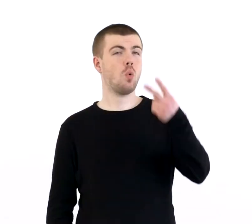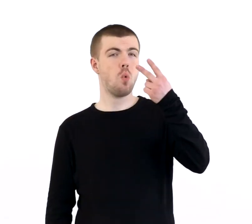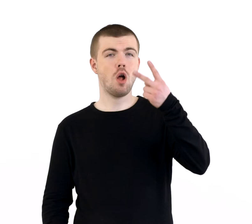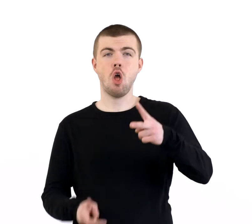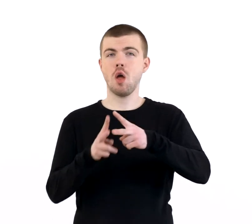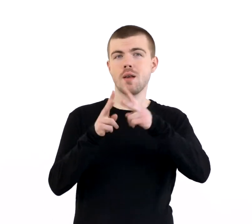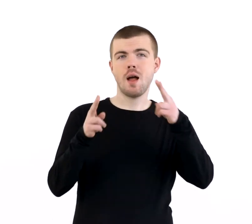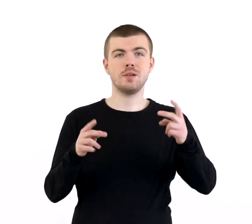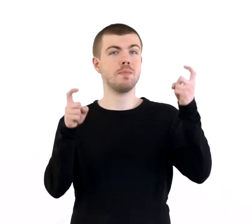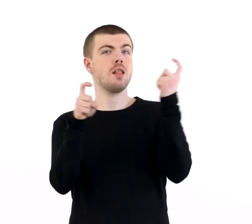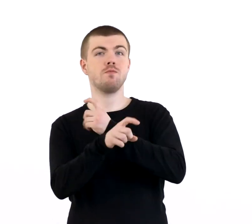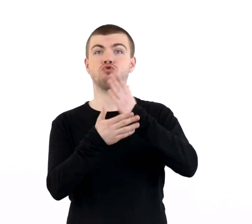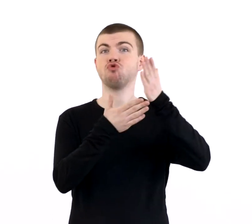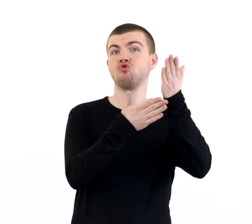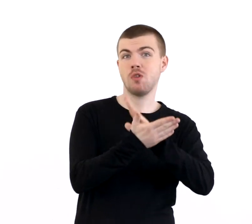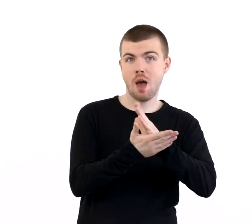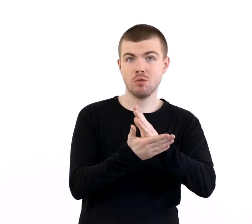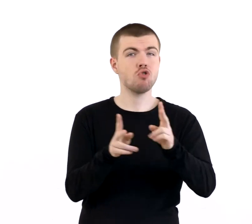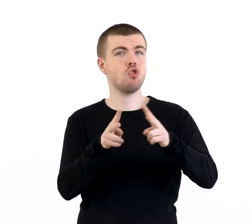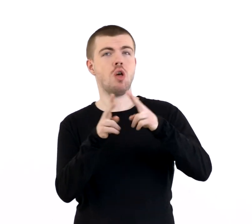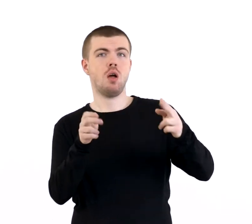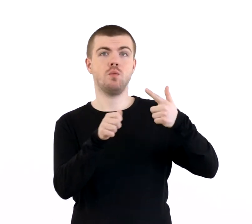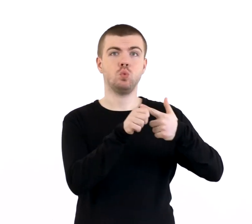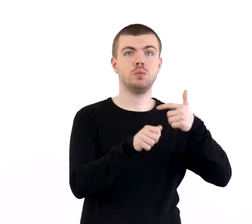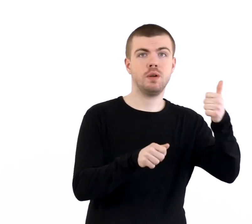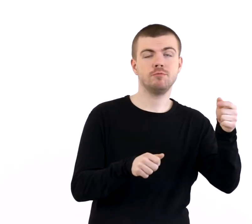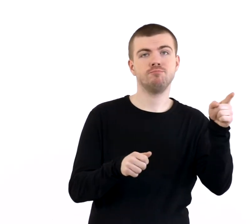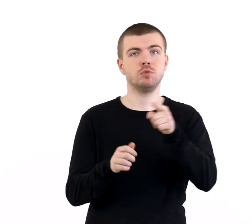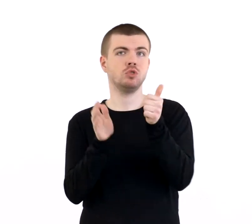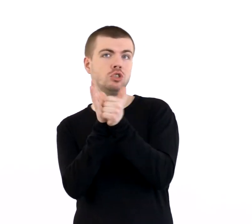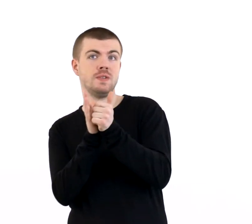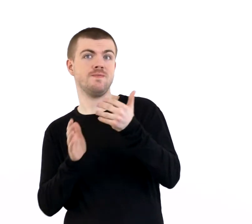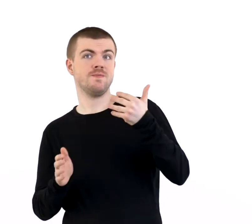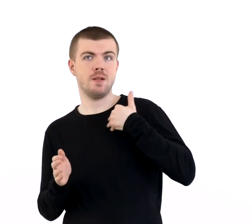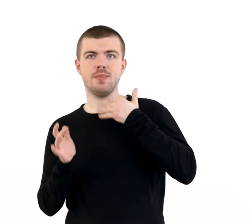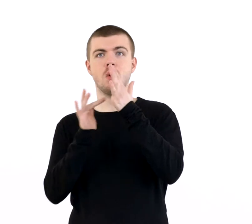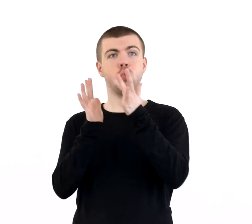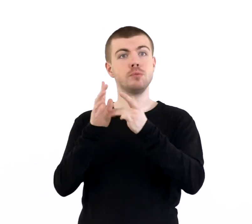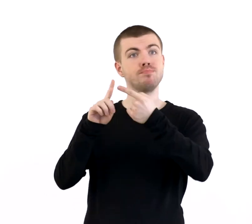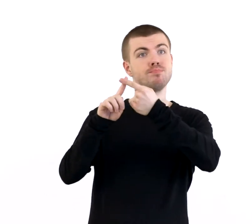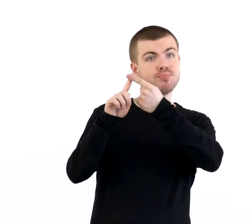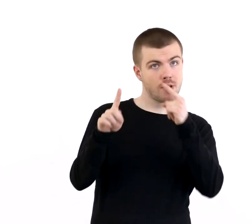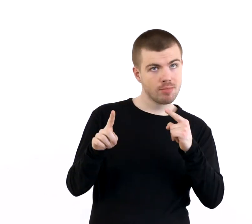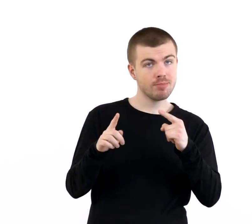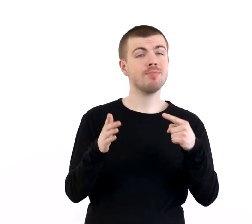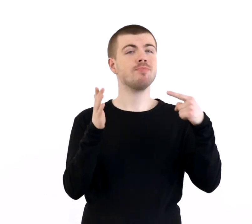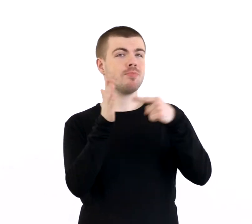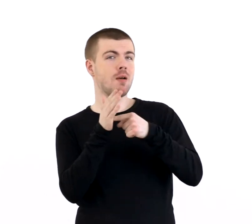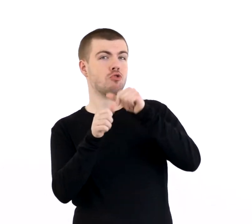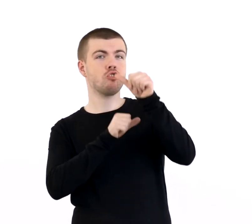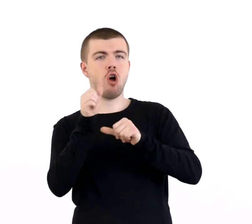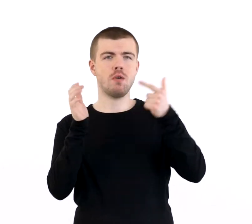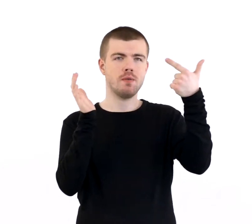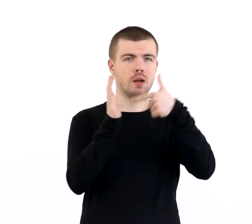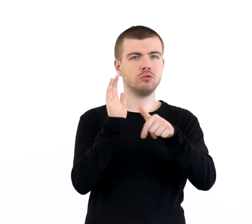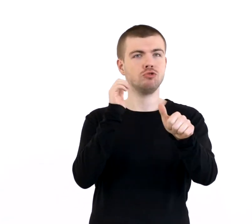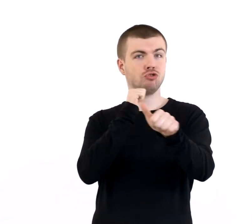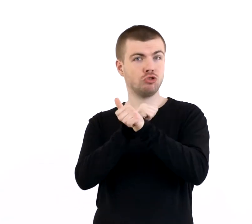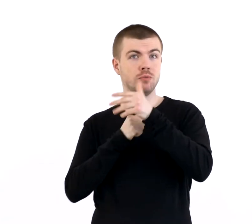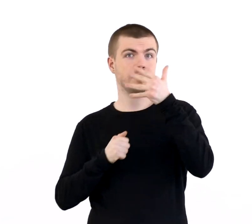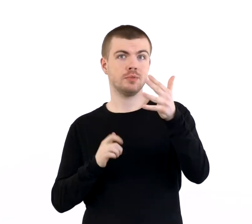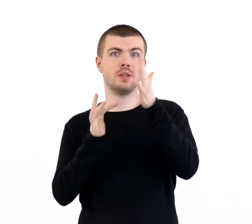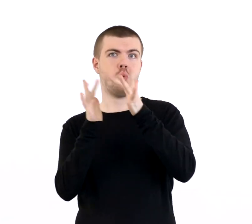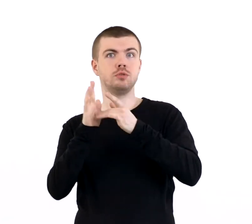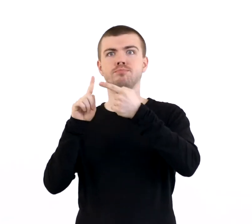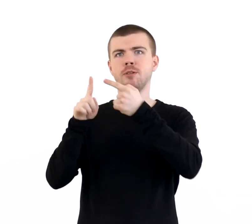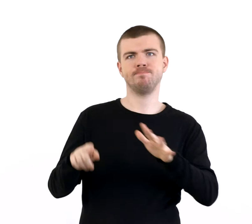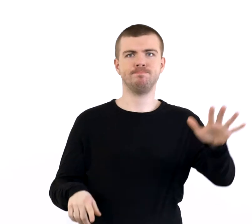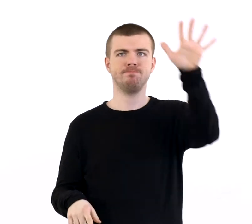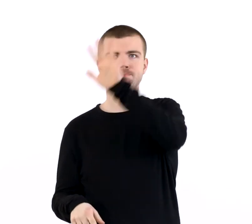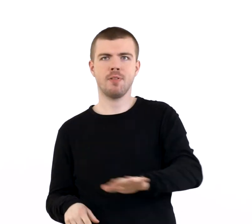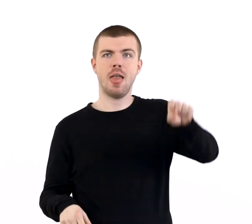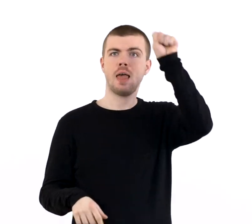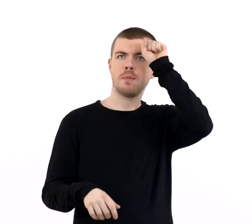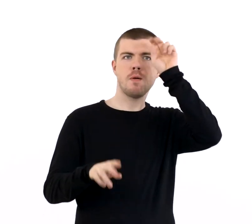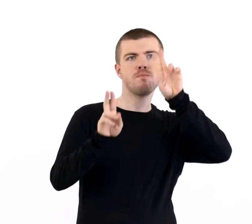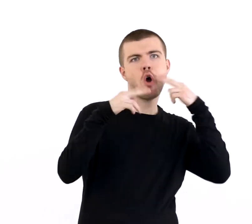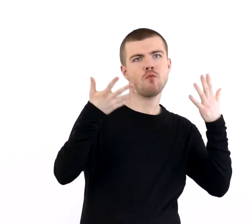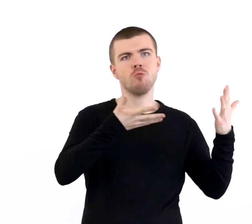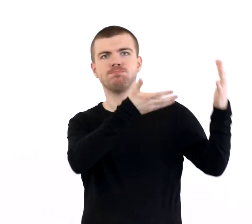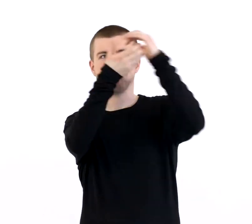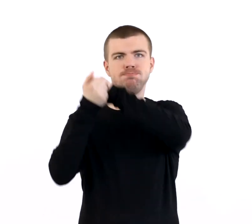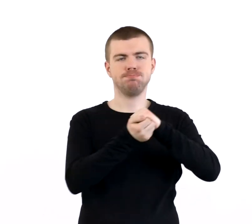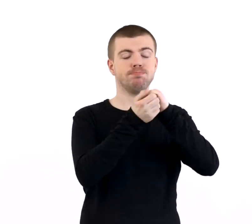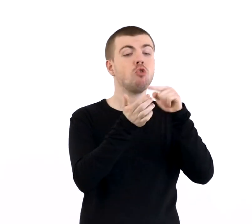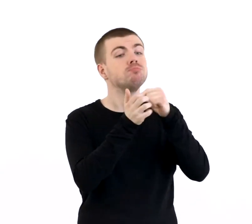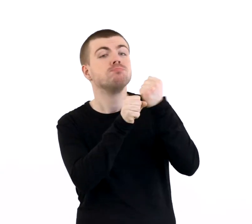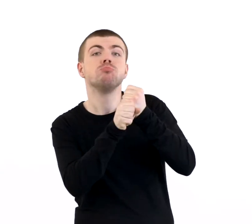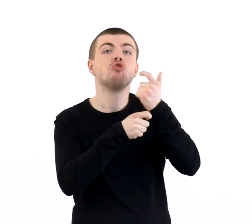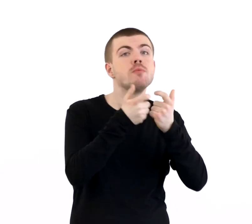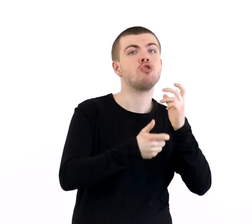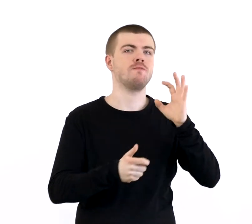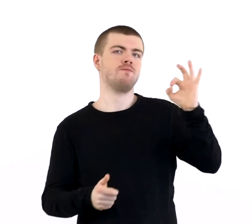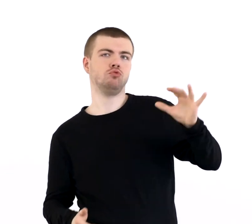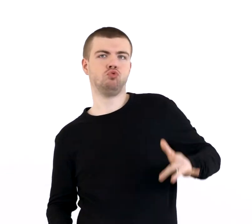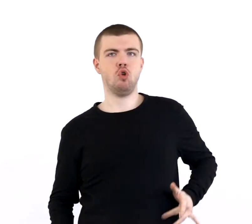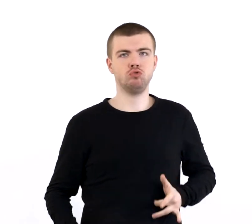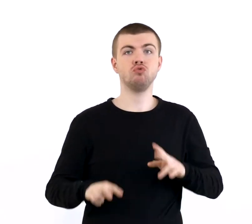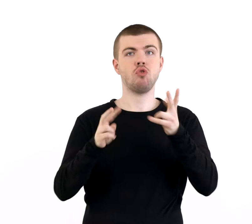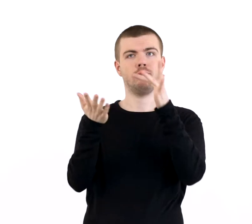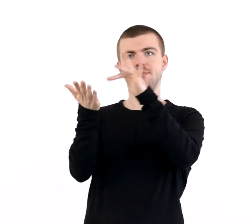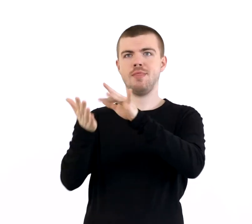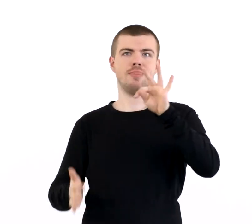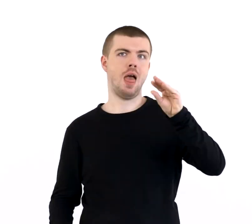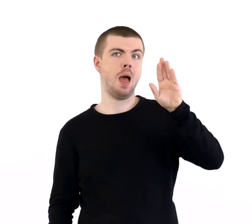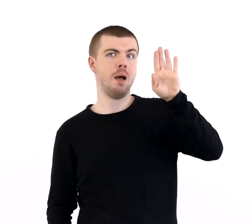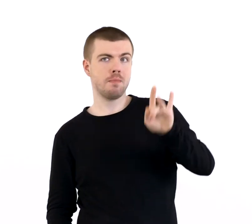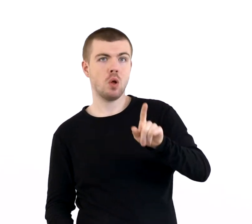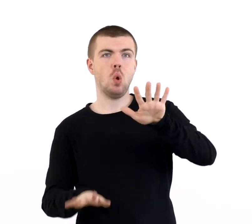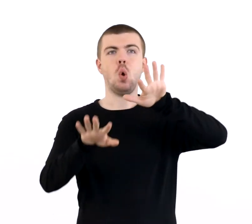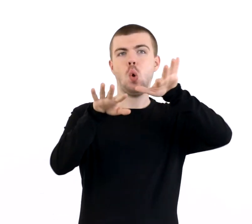Średnie Państwo (XXI-XVI w.p.n.e.) – ponowne zjednoczenie Egiptu ok. roku 2065 p.n.e. było dziełem książąt tebańskich,